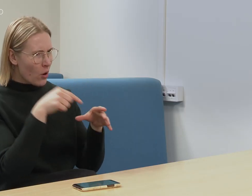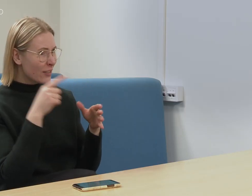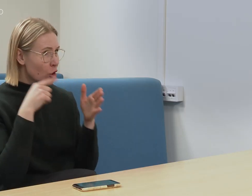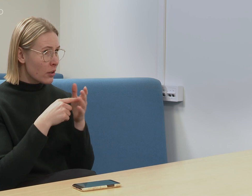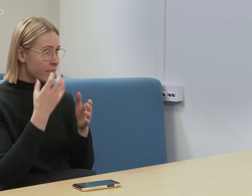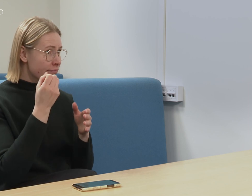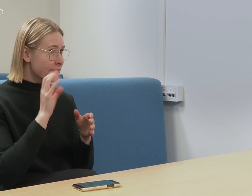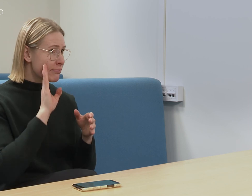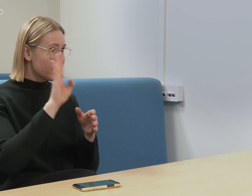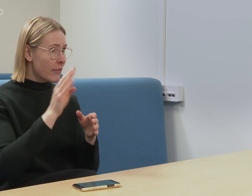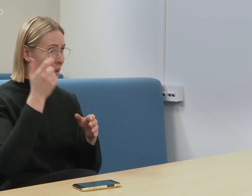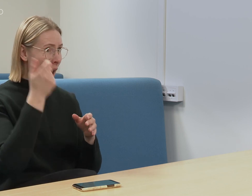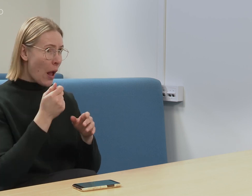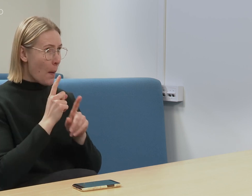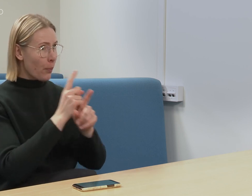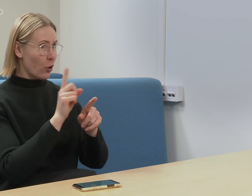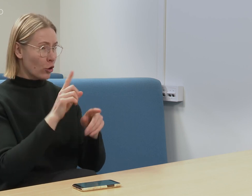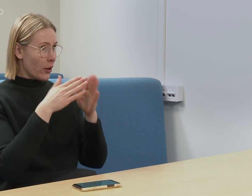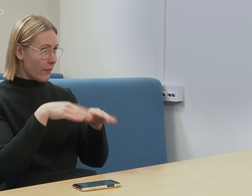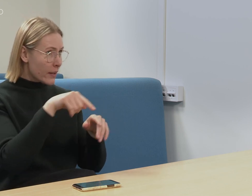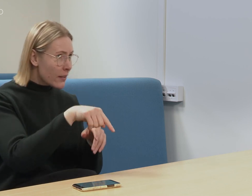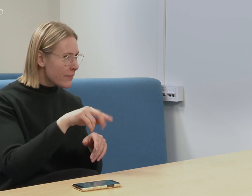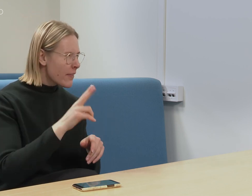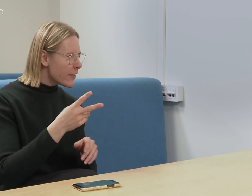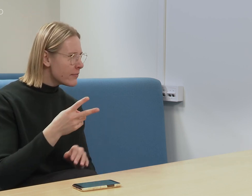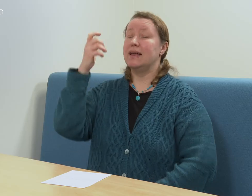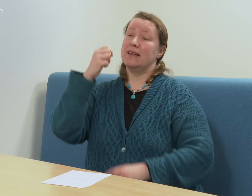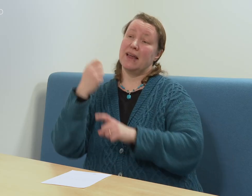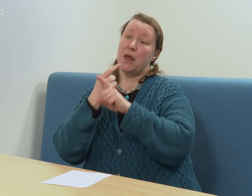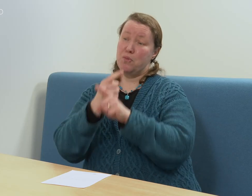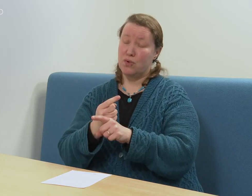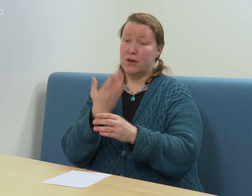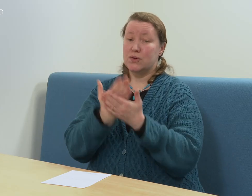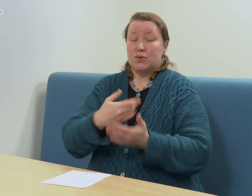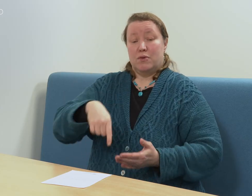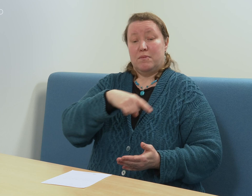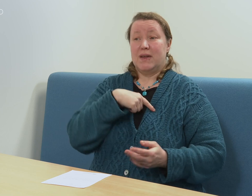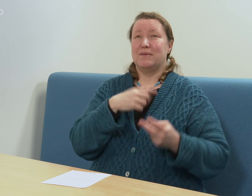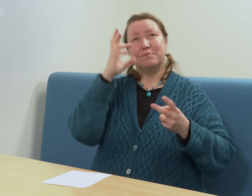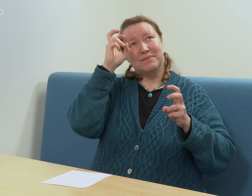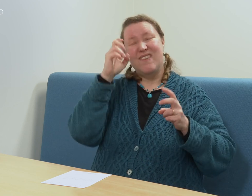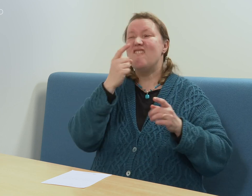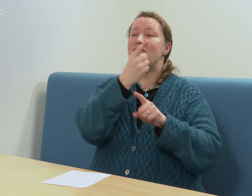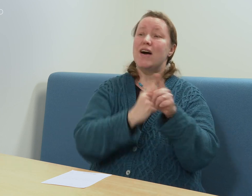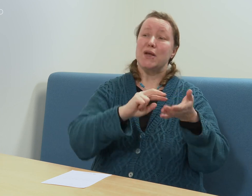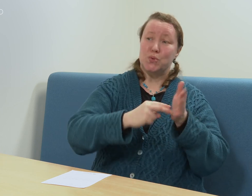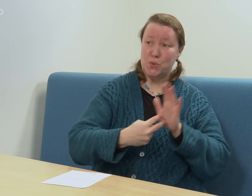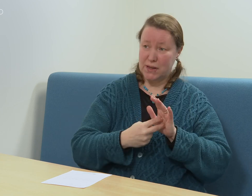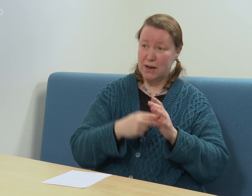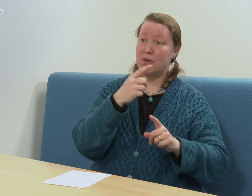Tarkoittaako tämä, että Kela tulee olemaan jollain tavoin mukana? Kela on mukana sen vuoksi, että meillä oli varasuunnitelma, -